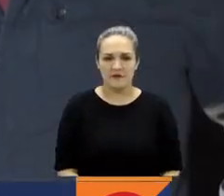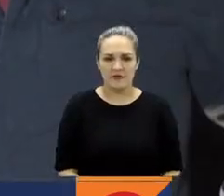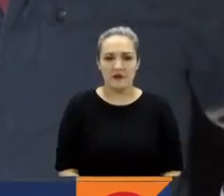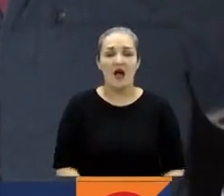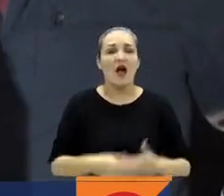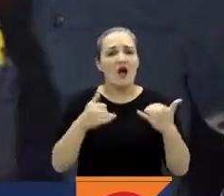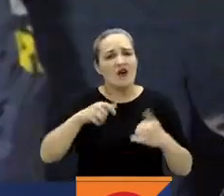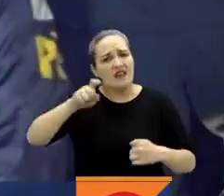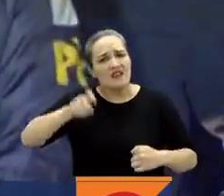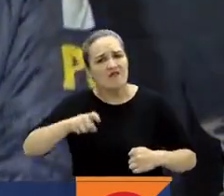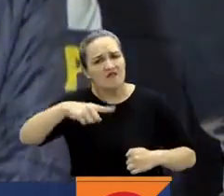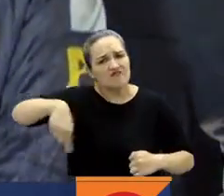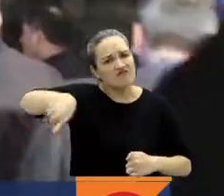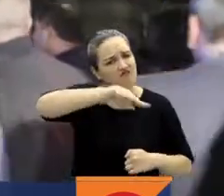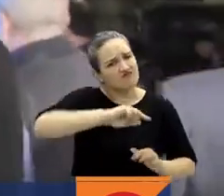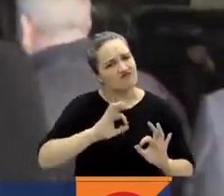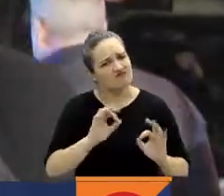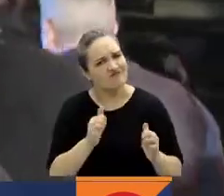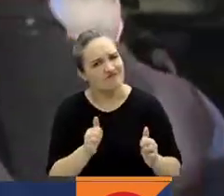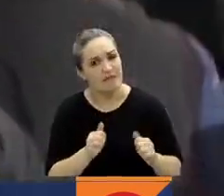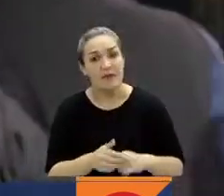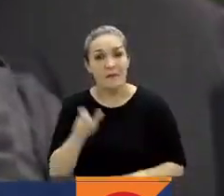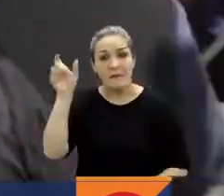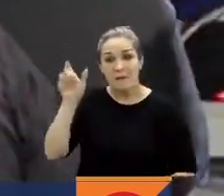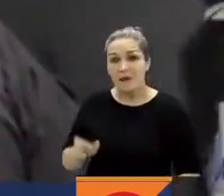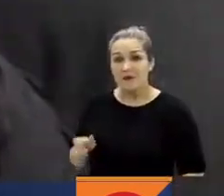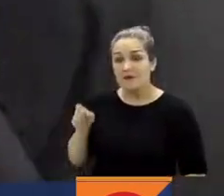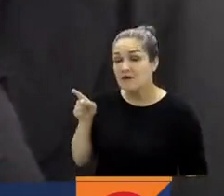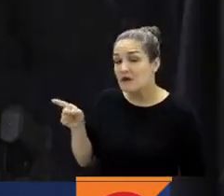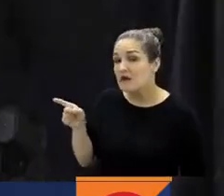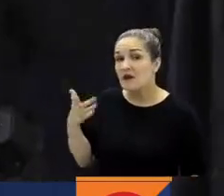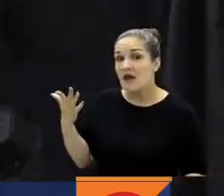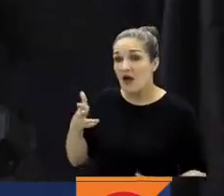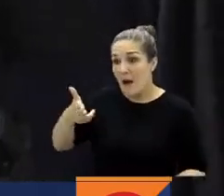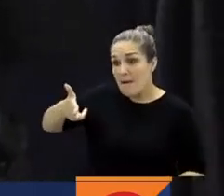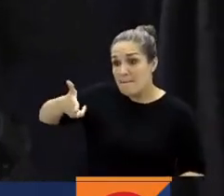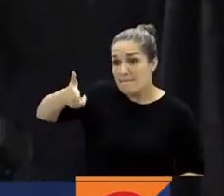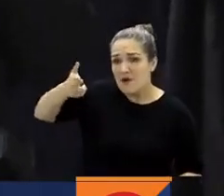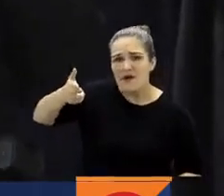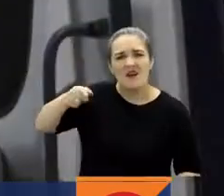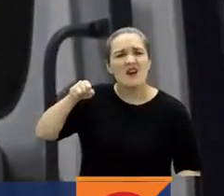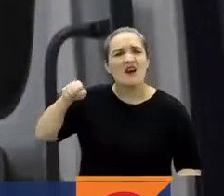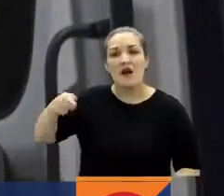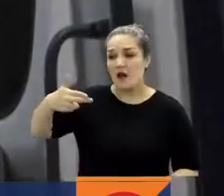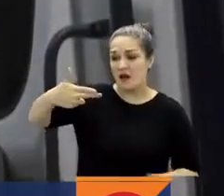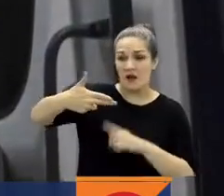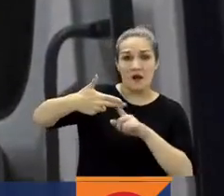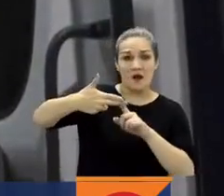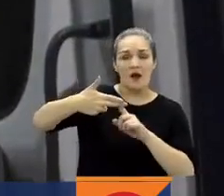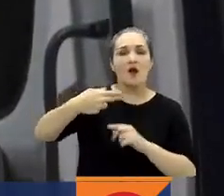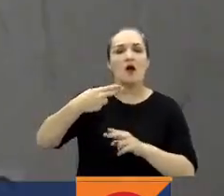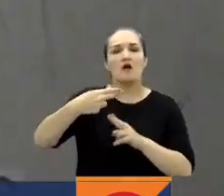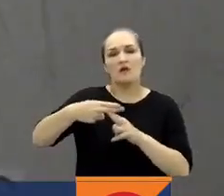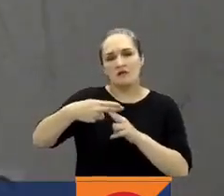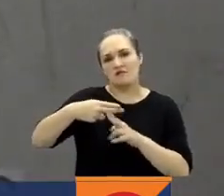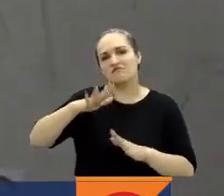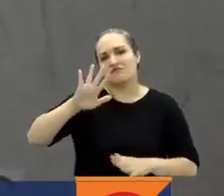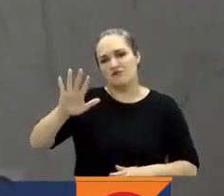SU ANONIMATO ES PARCIAL PORQUE SU DEBUT TELEVISIVO FUE ESTE EN UN SONDEO CALLEJERO DONDE AF CRíTICAS CONTRA LA CLASE POLíTICA ARGENTINA Y EN ALGUNAS PARTICIPACIONES EN DRAMATIZADOS.